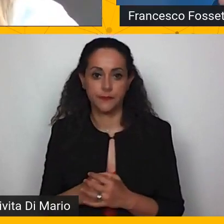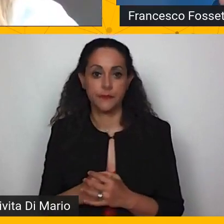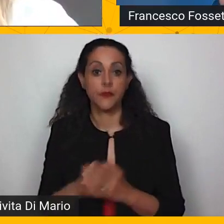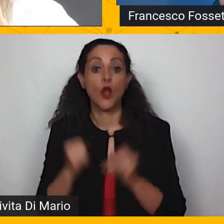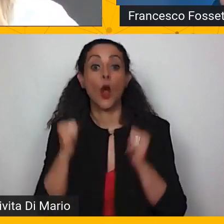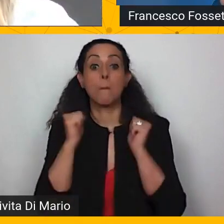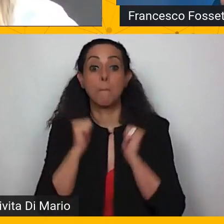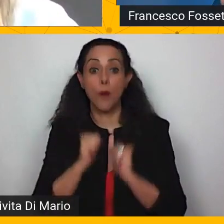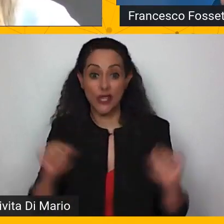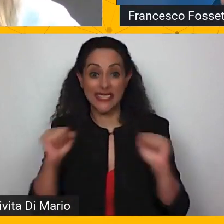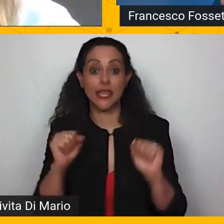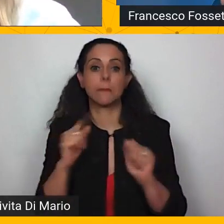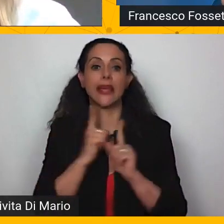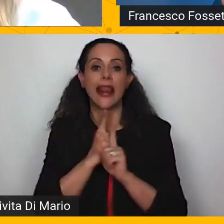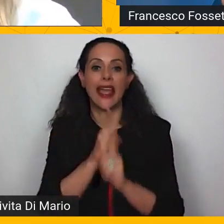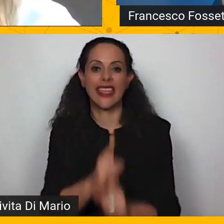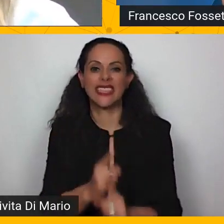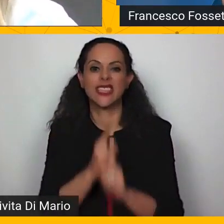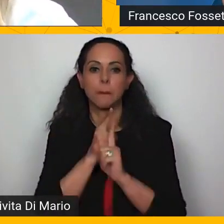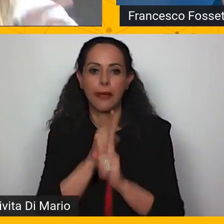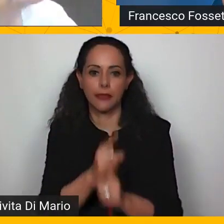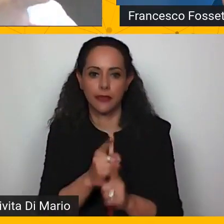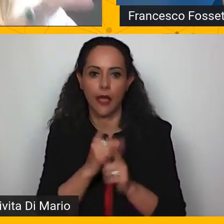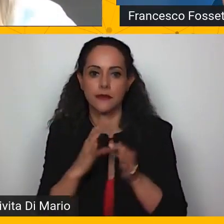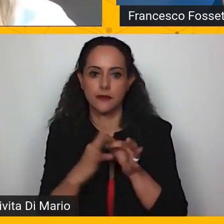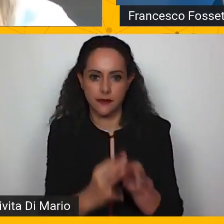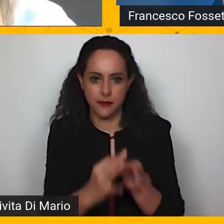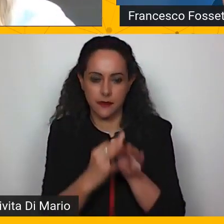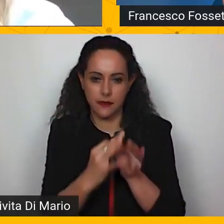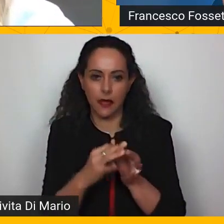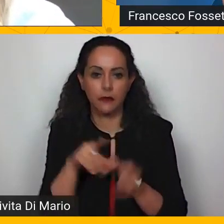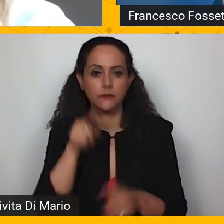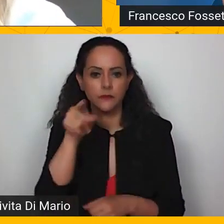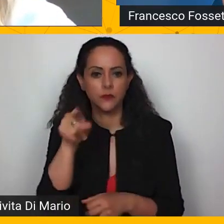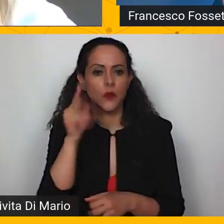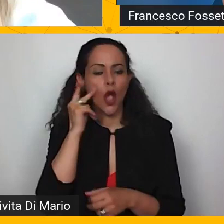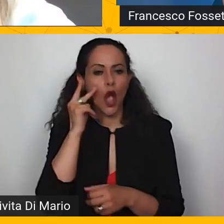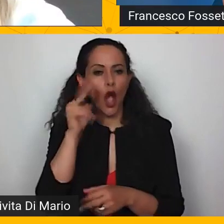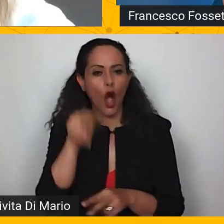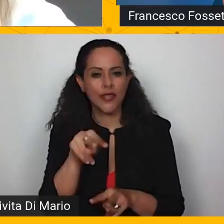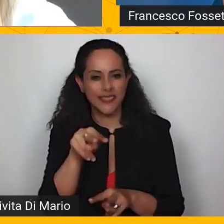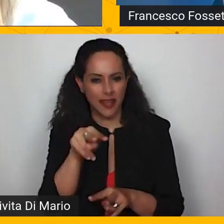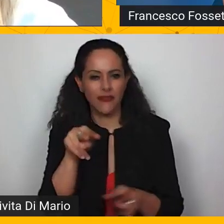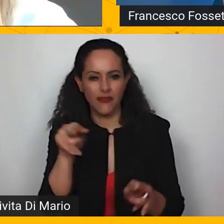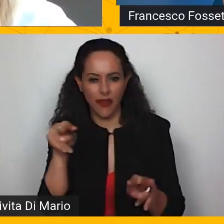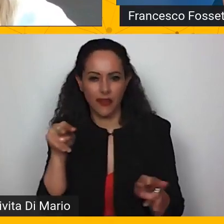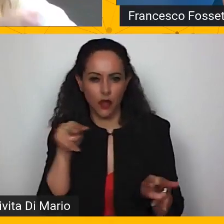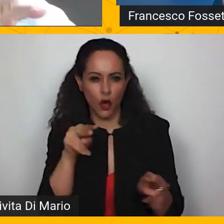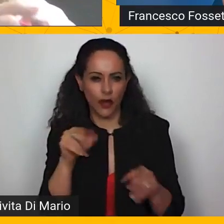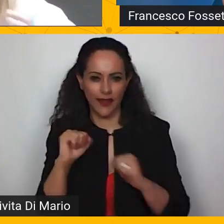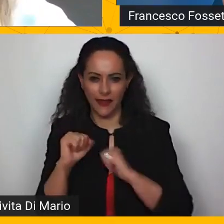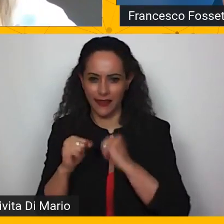tema di possibile dipendenza nella tua esperienza di